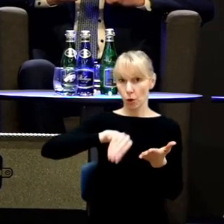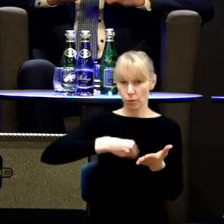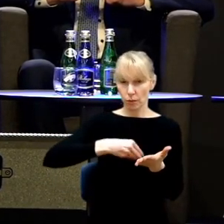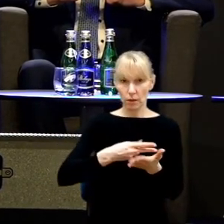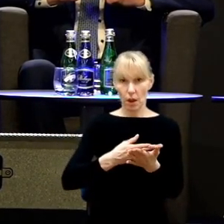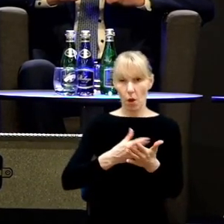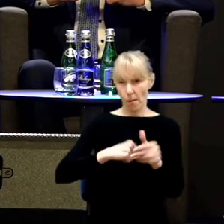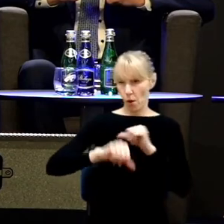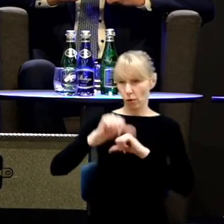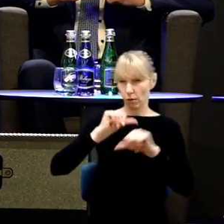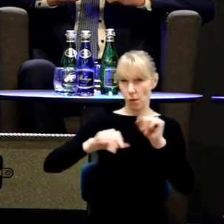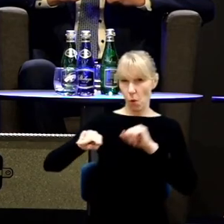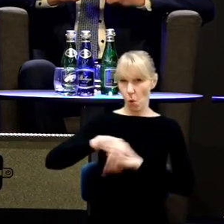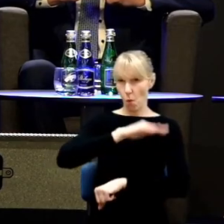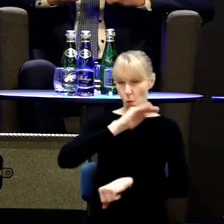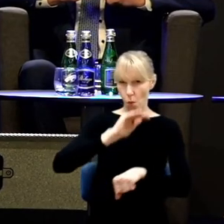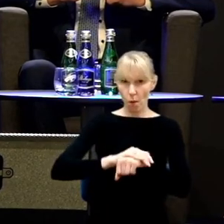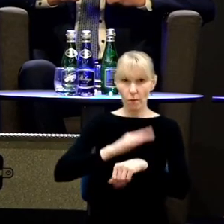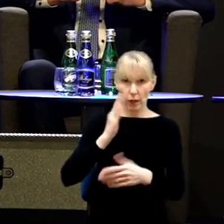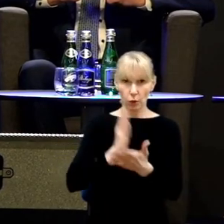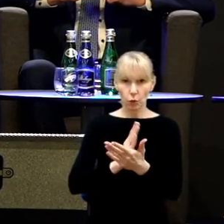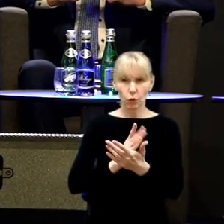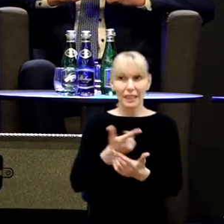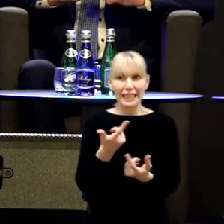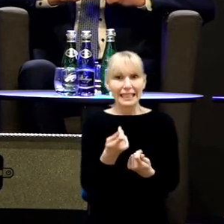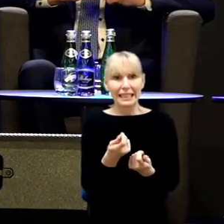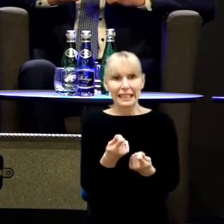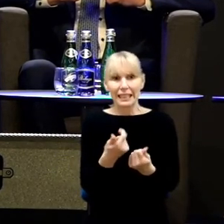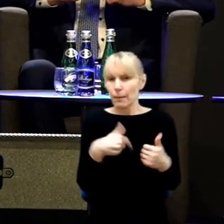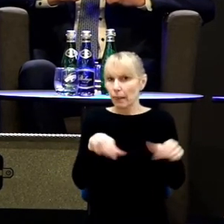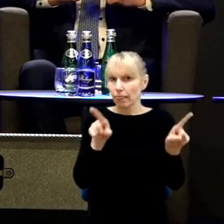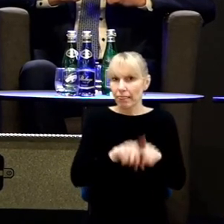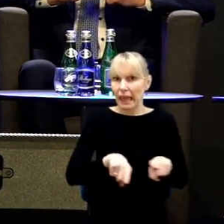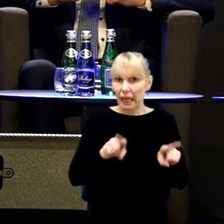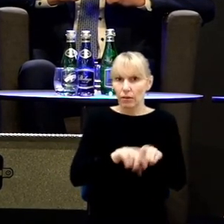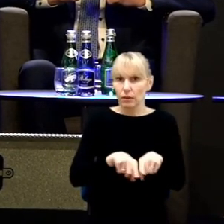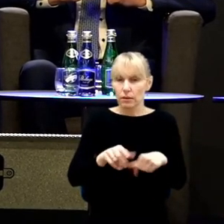i mam taką samą cenę i przez to przeżywam rozgoryczenie,